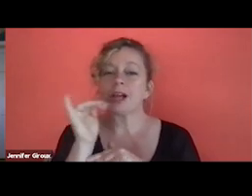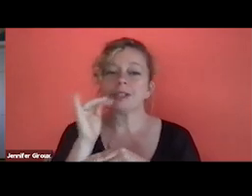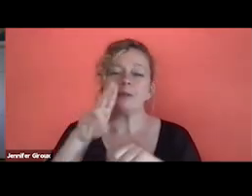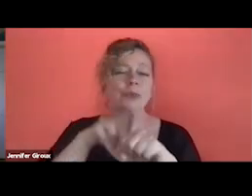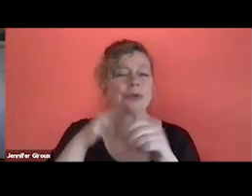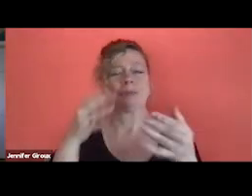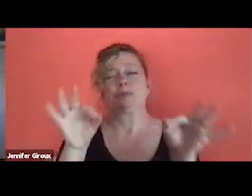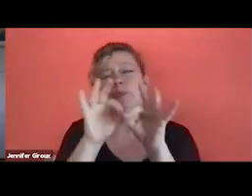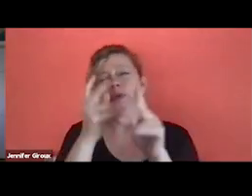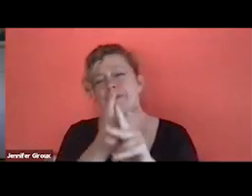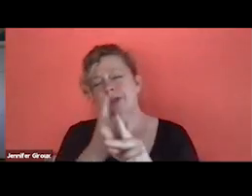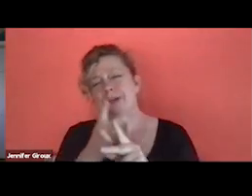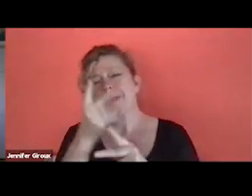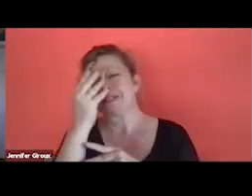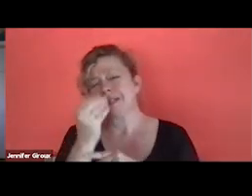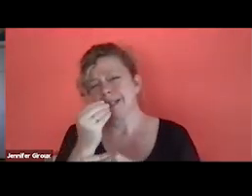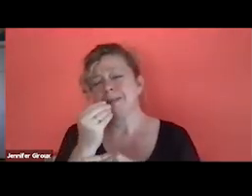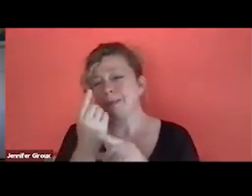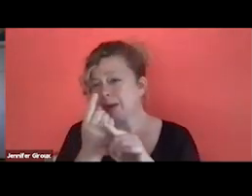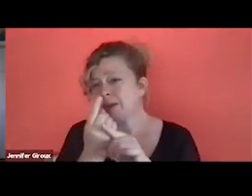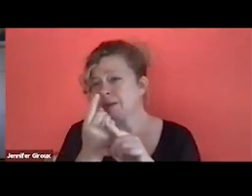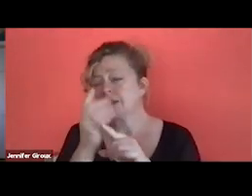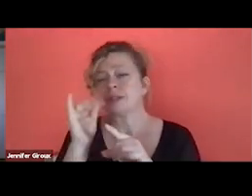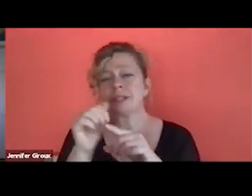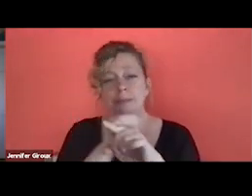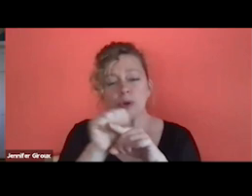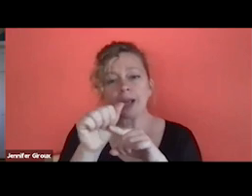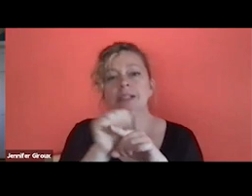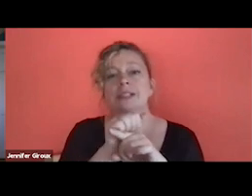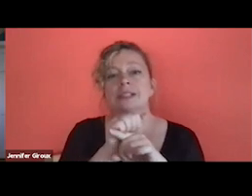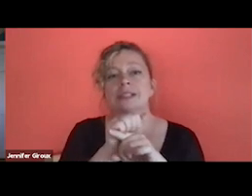importante y descubrir esa higiene del sueño, ¿verdad? Así que eso es lo que ponen en práctica